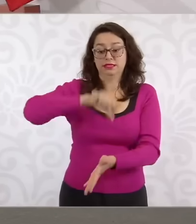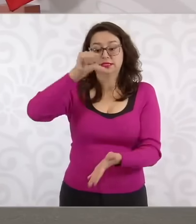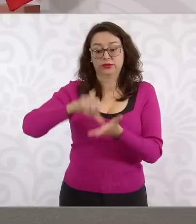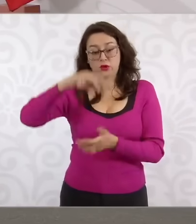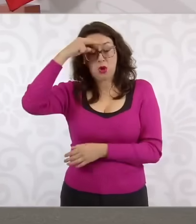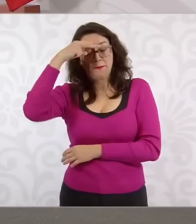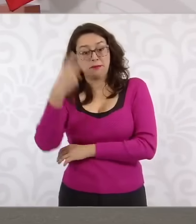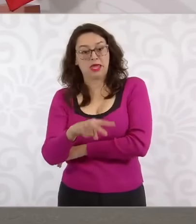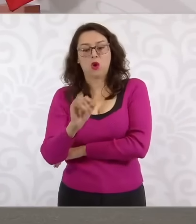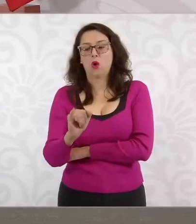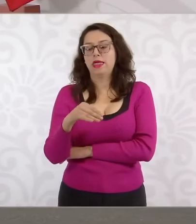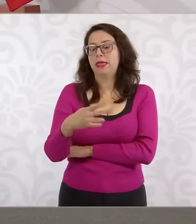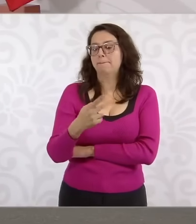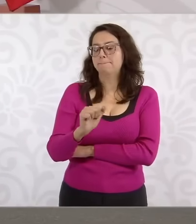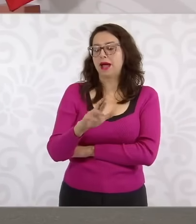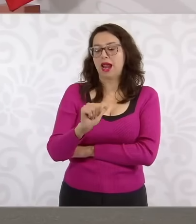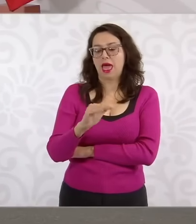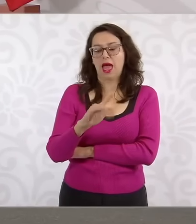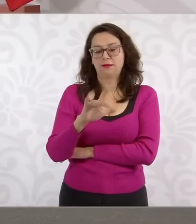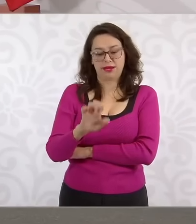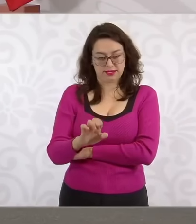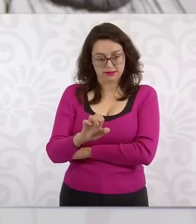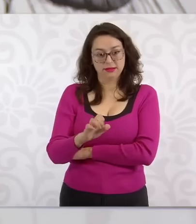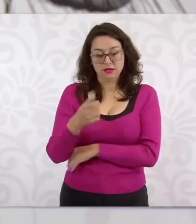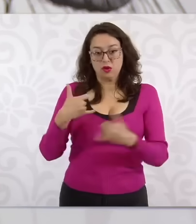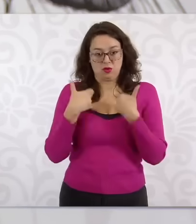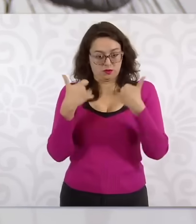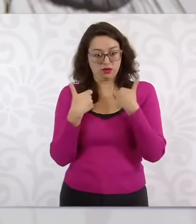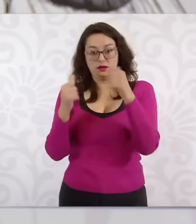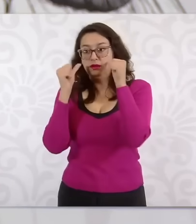poder atender a los jóvenes de esos municipios. Entonces, lo que queremos es decirles pues cuál